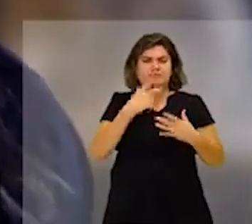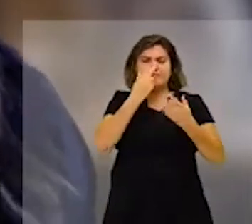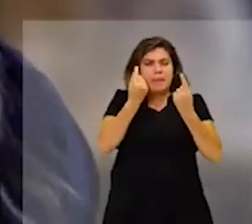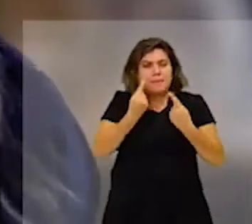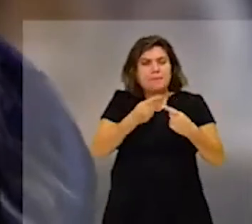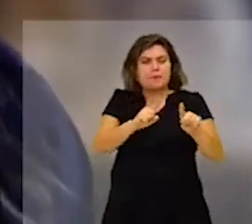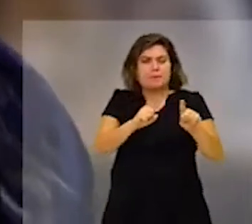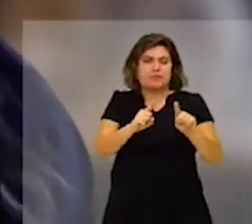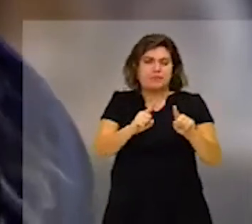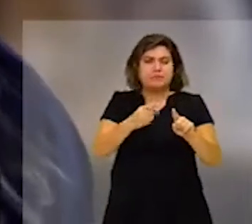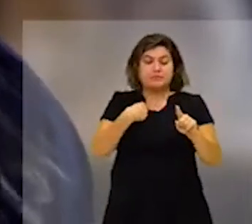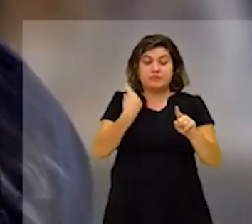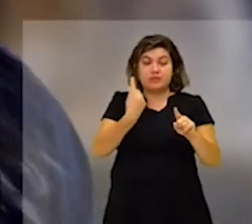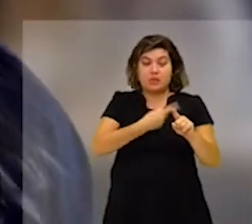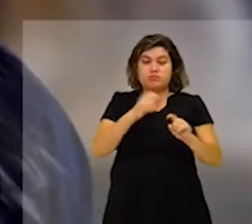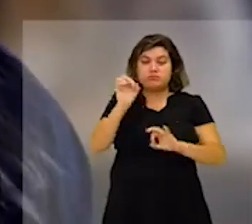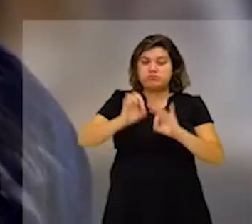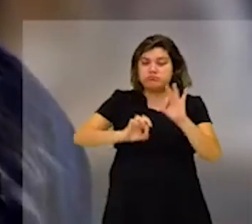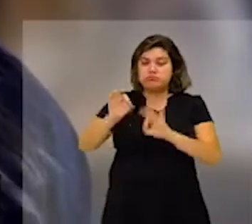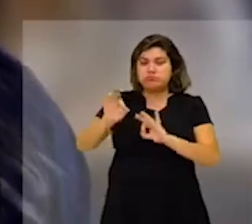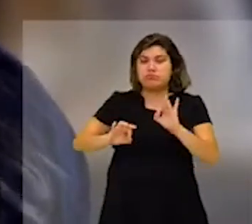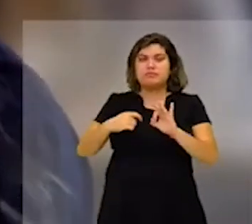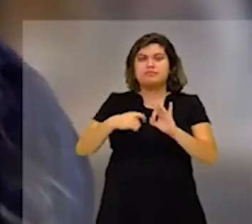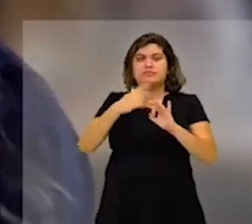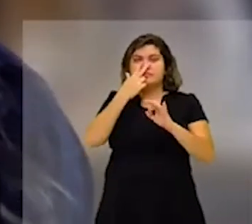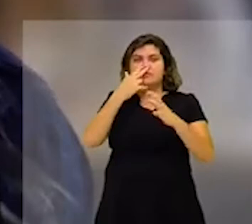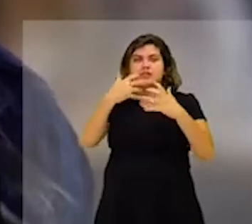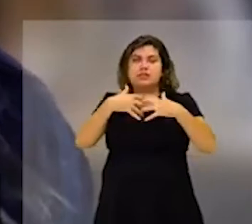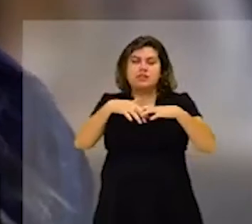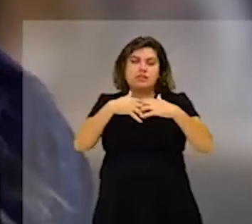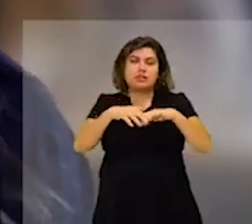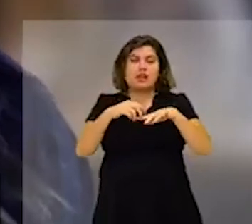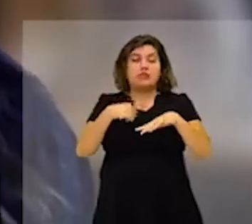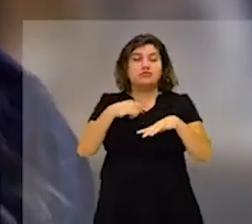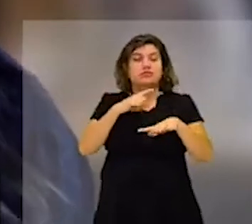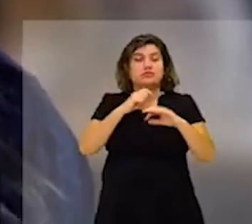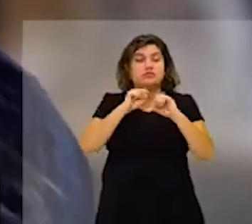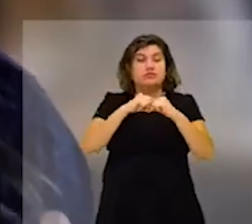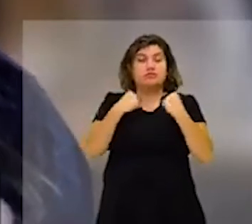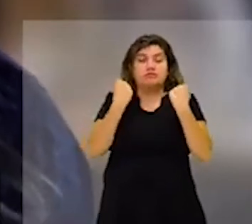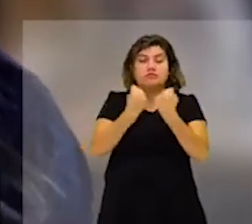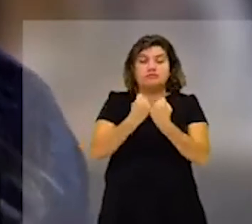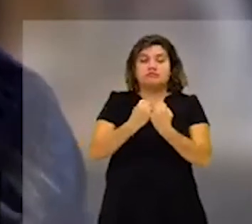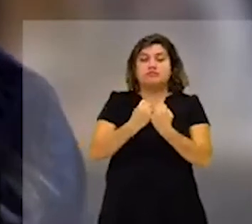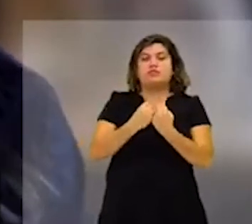eu tava organizando pouco as ideias e eu vi um seminário para Marilena chauí falava de cultura